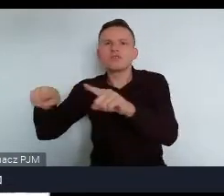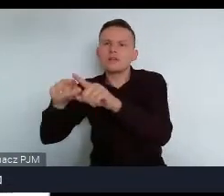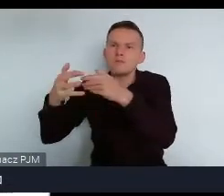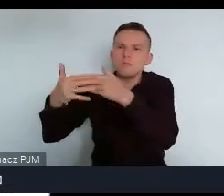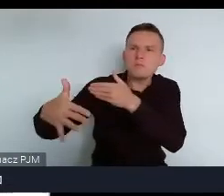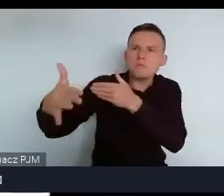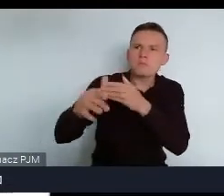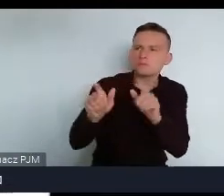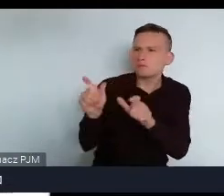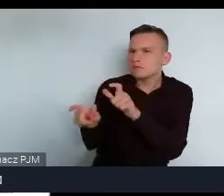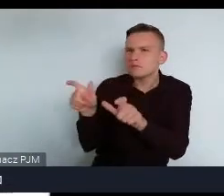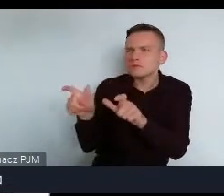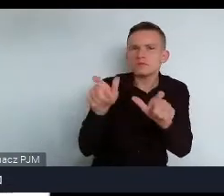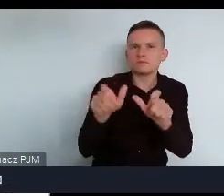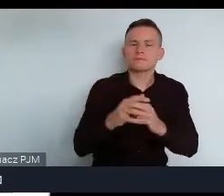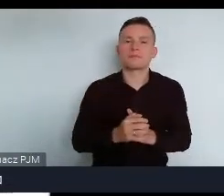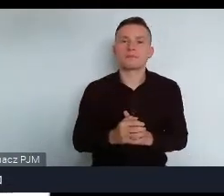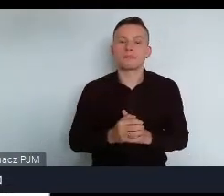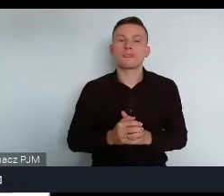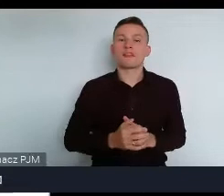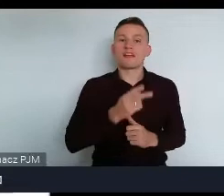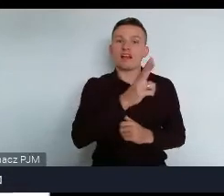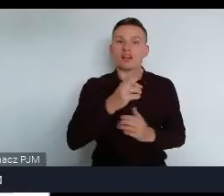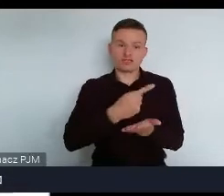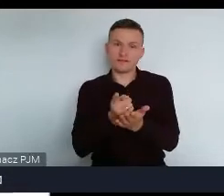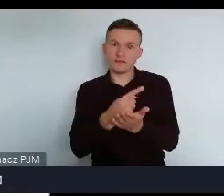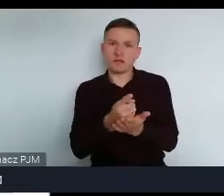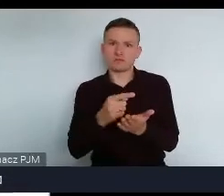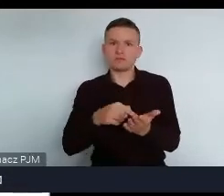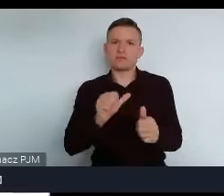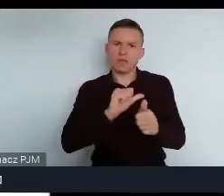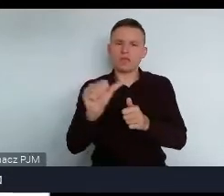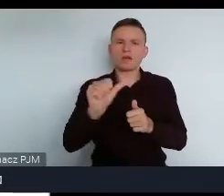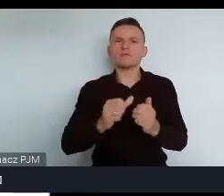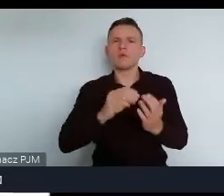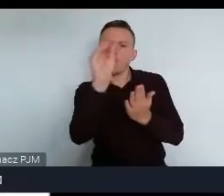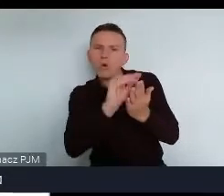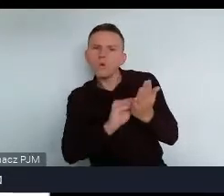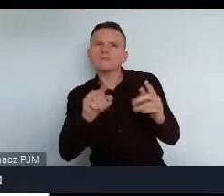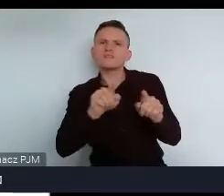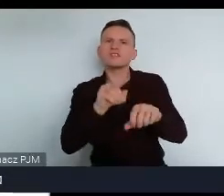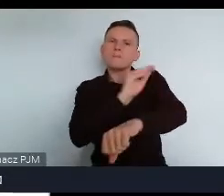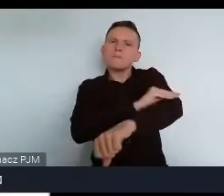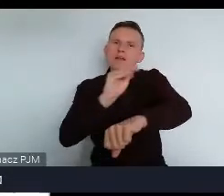Dla każdego wskaźnika podano opis i metodologię. Istnieje też możliwość wprowadzenia własnych wskaźników,